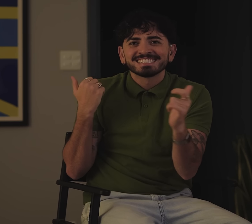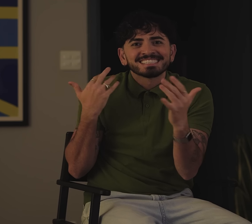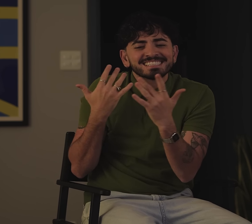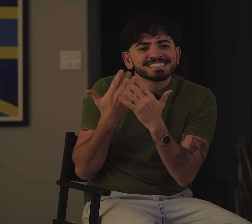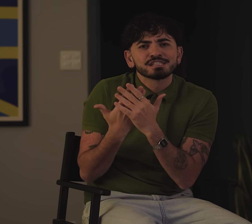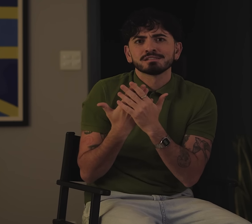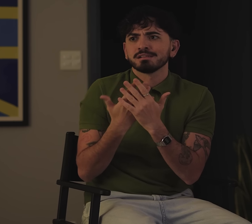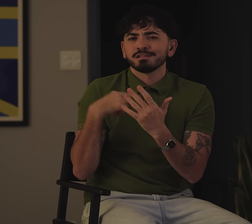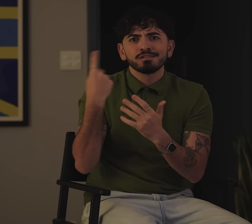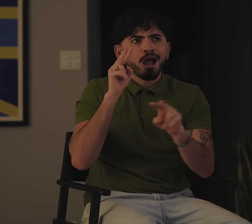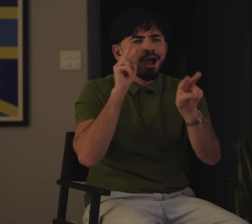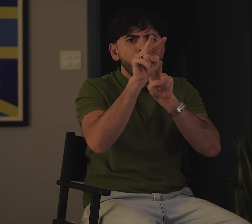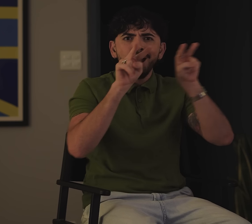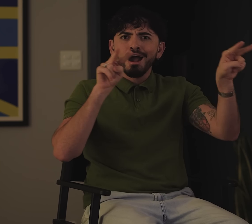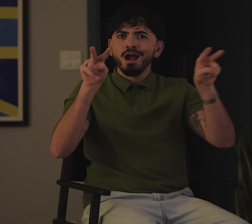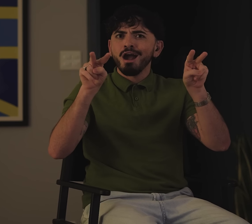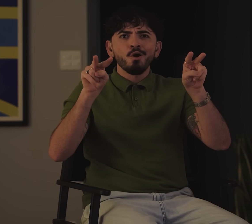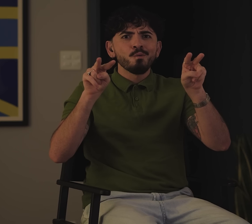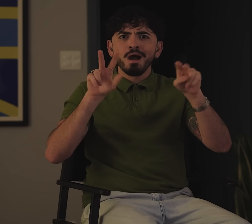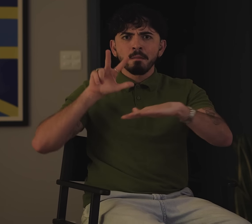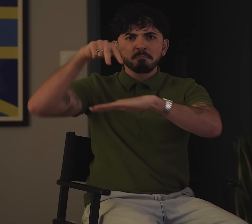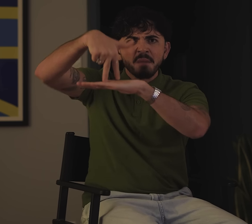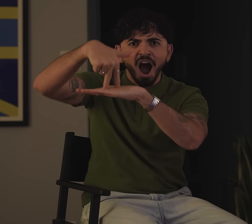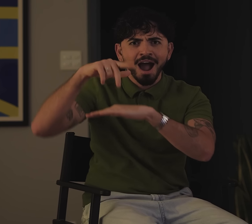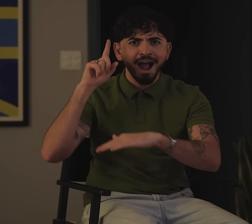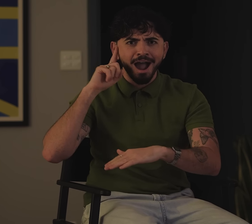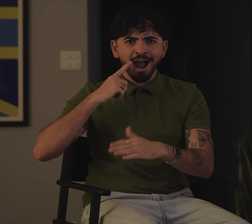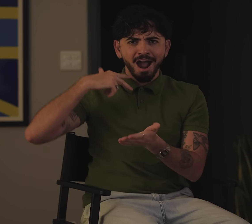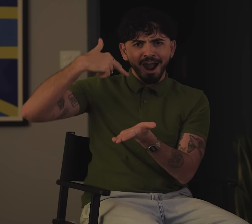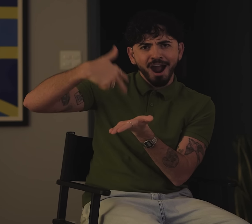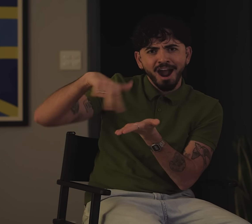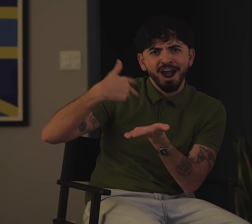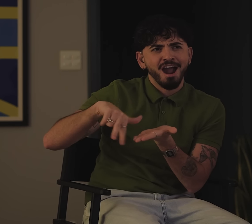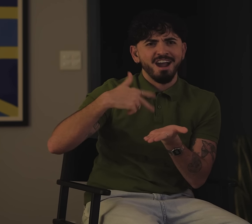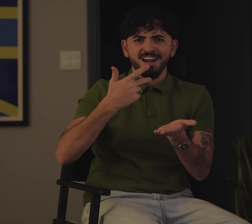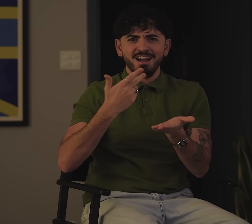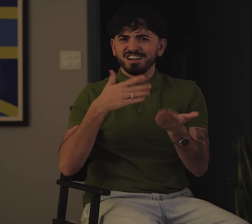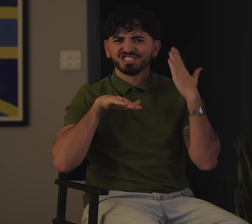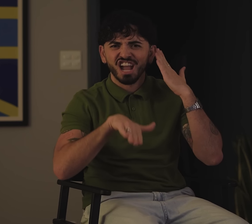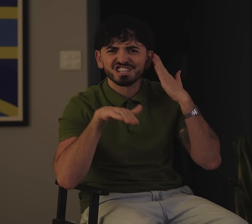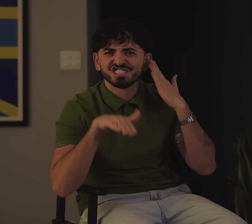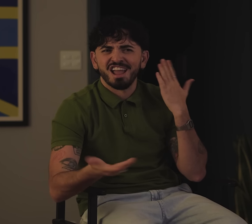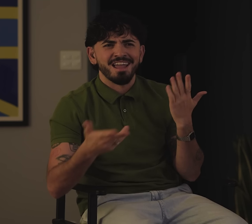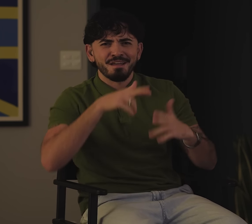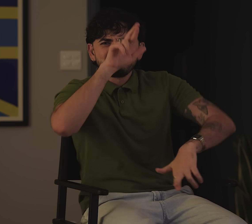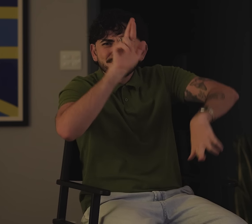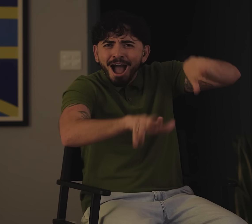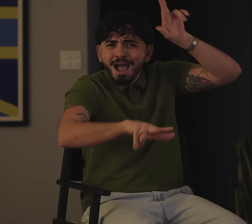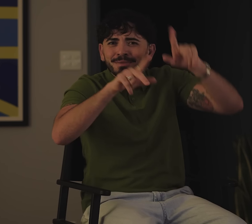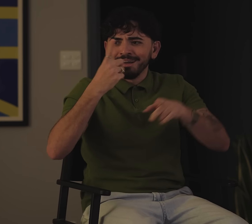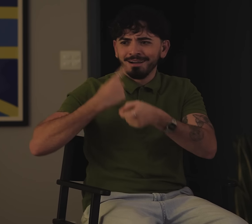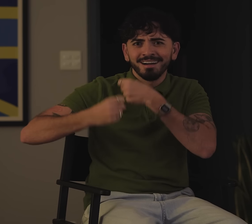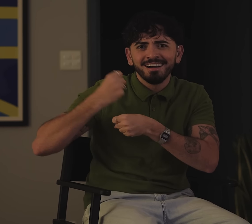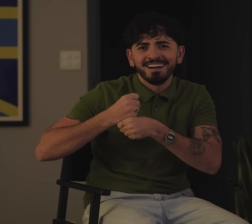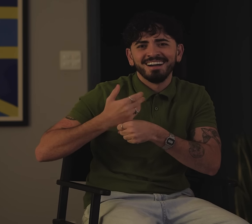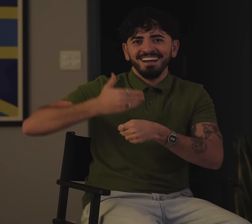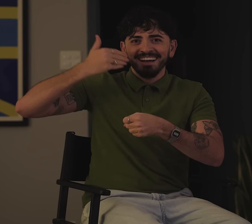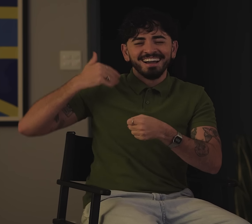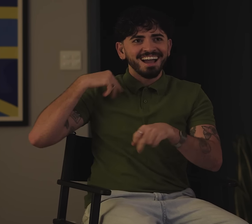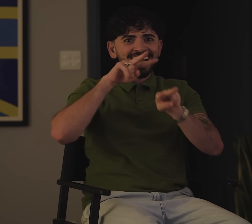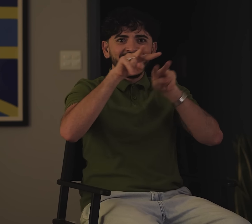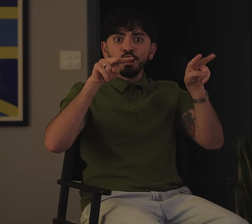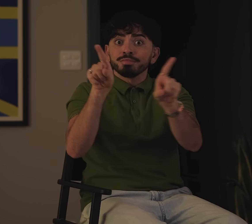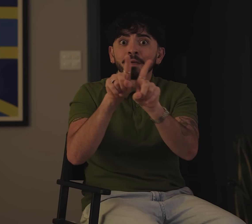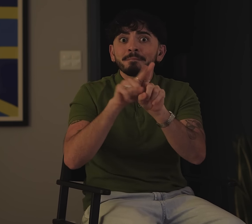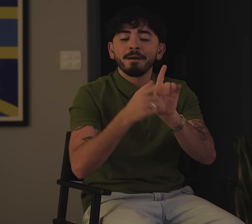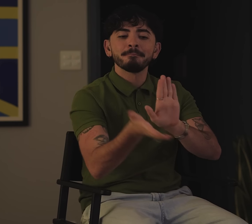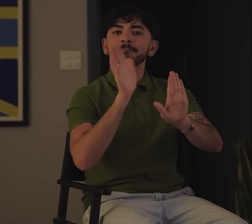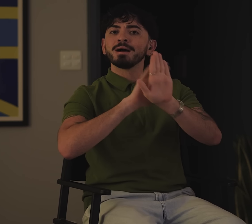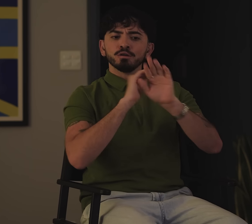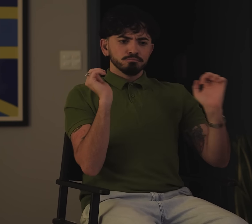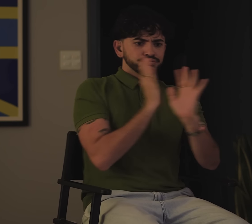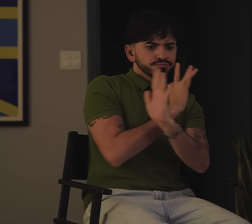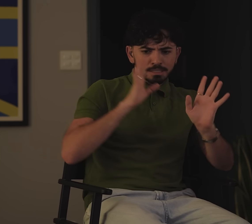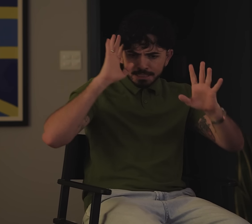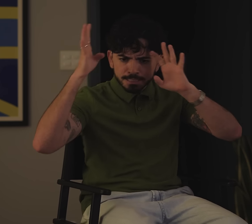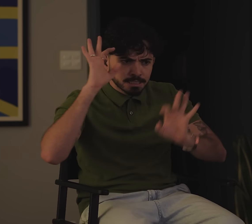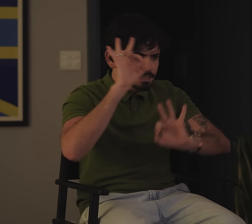Vimos pessoas surdas no palco, nos bastidores, na produção,